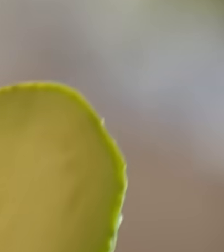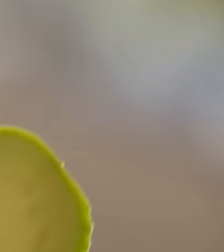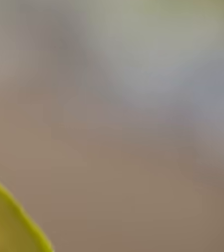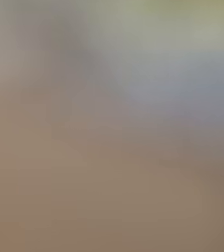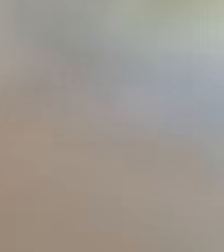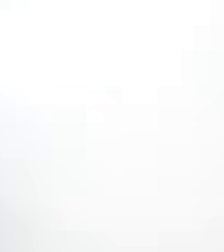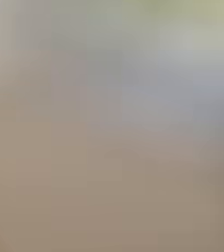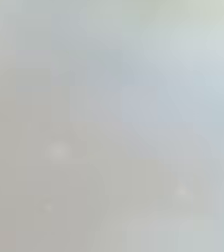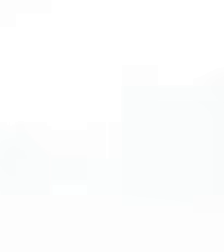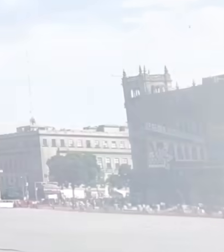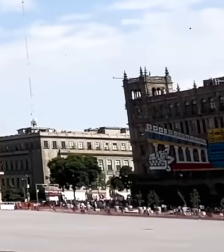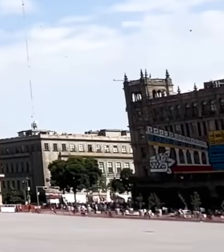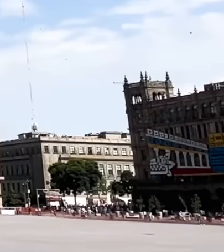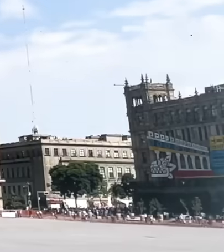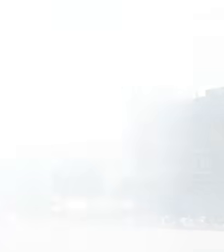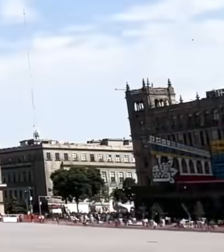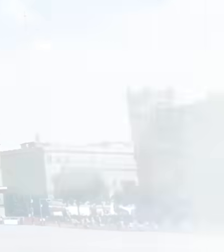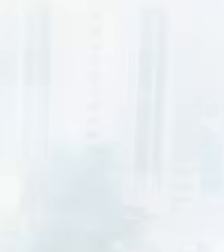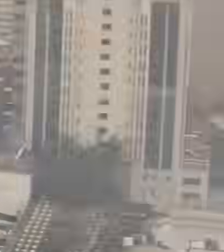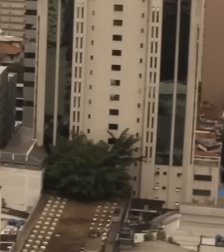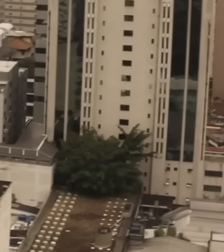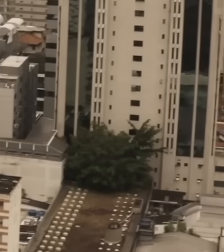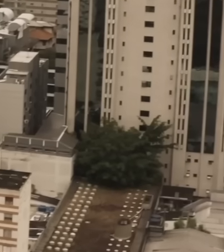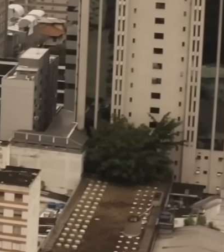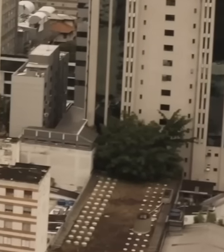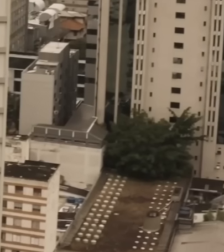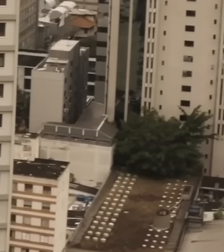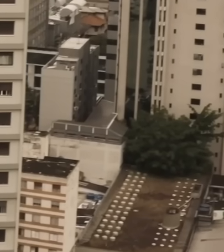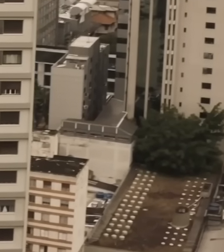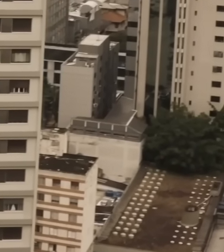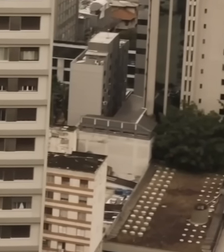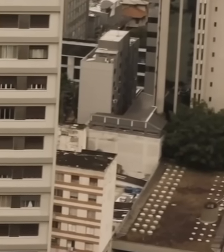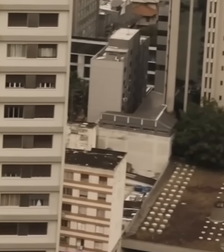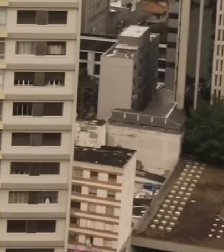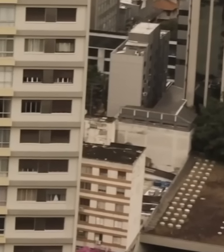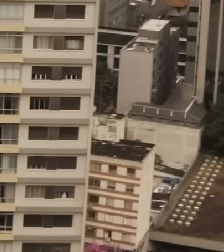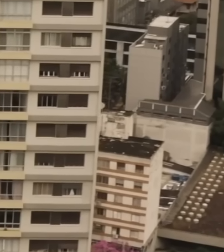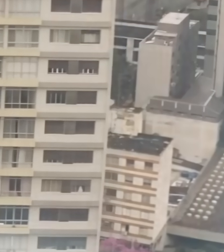sanitarias de México y Brasil firmaron el plan de trabajo operativo que permite la exportación de